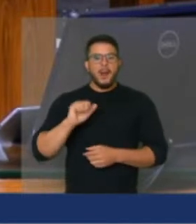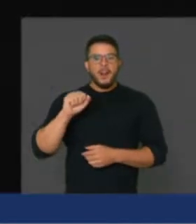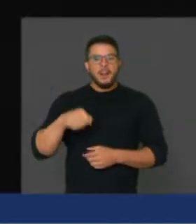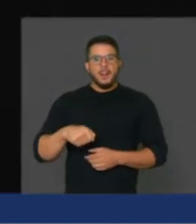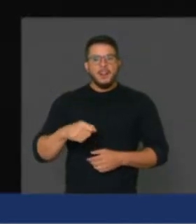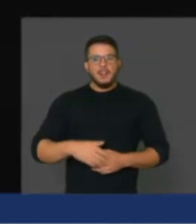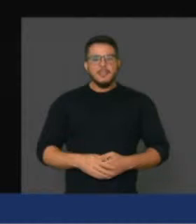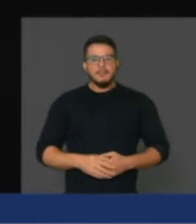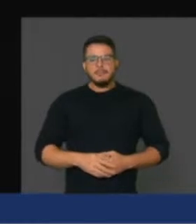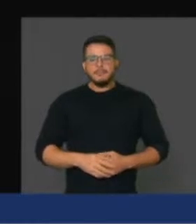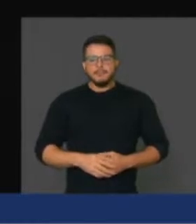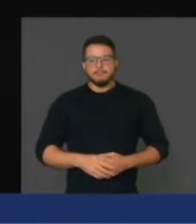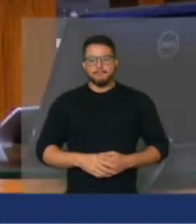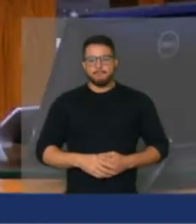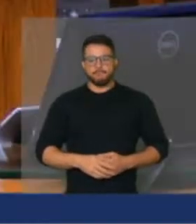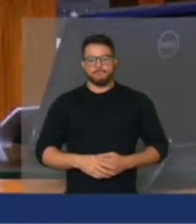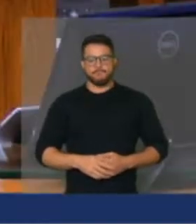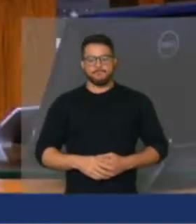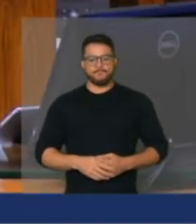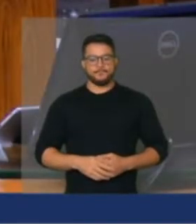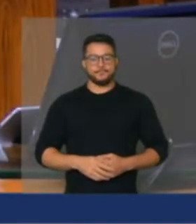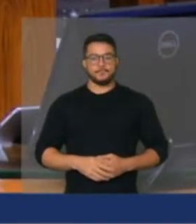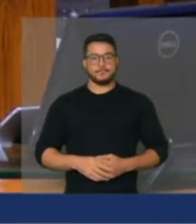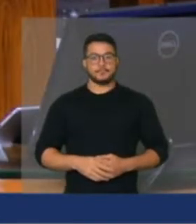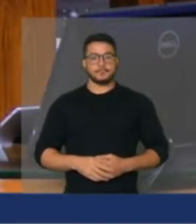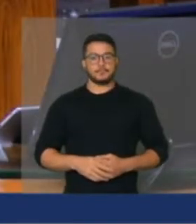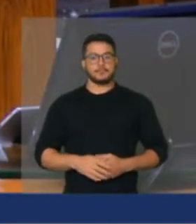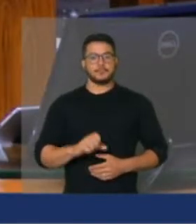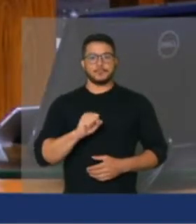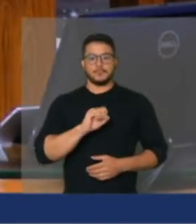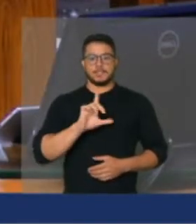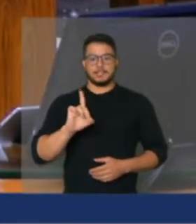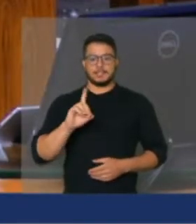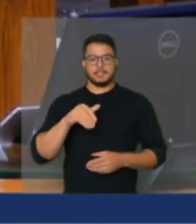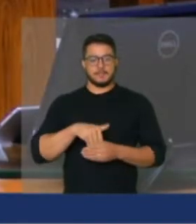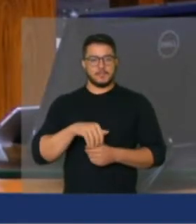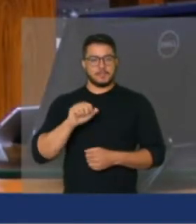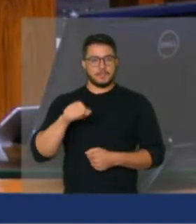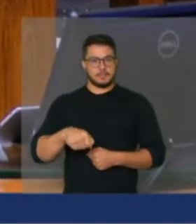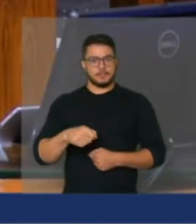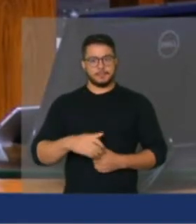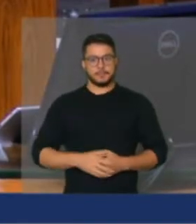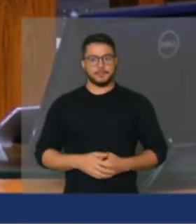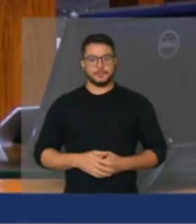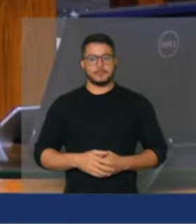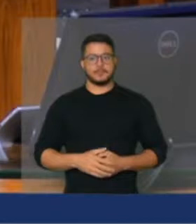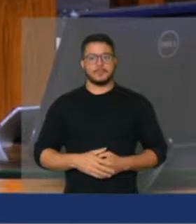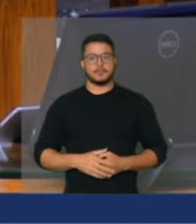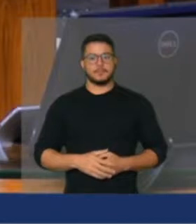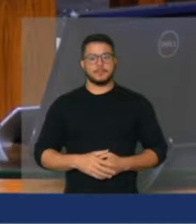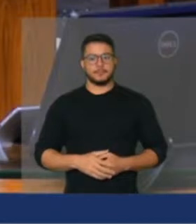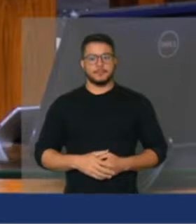SIM. [DEPUTADO]: SOLIDARIEDADE É SIM, SENHOR PRESIDENTE. -- [PRESIDENTE]: SOLIDARIEDADE SIM. BLOCO PSC, PROS, PTB? PSOL?